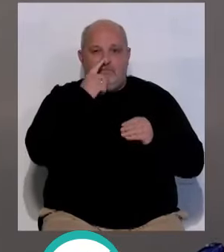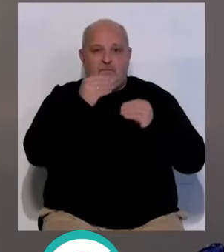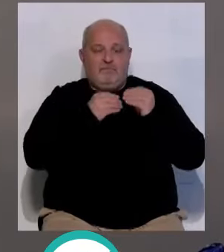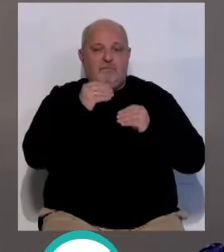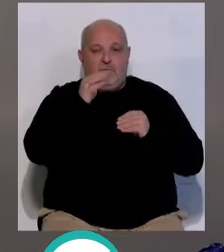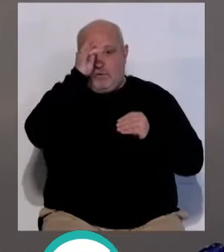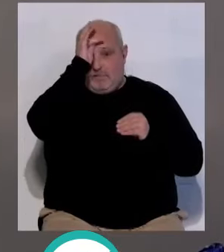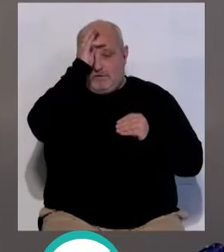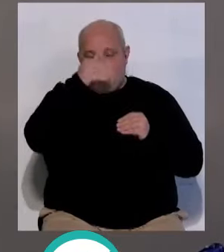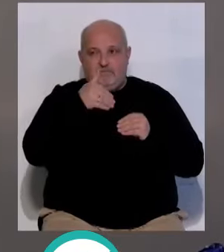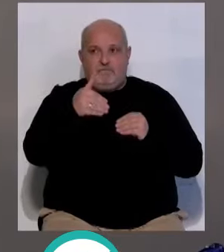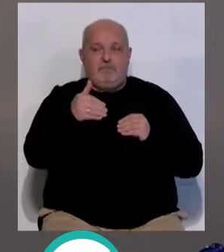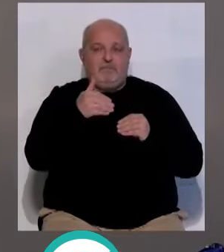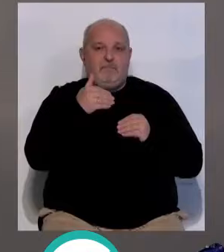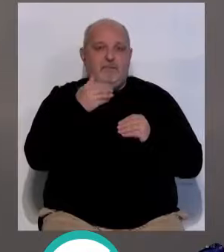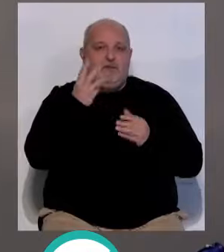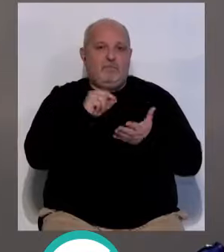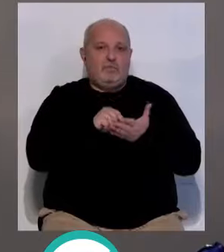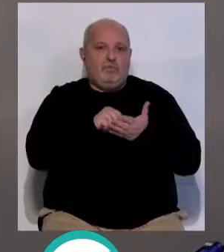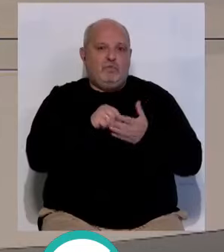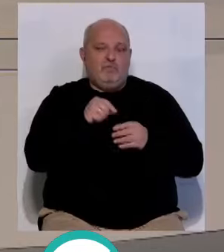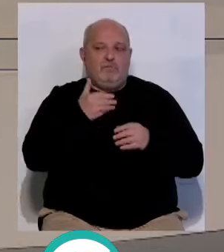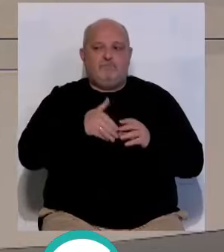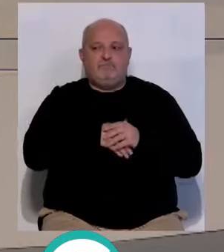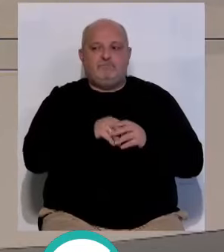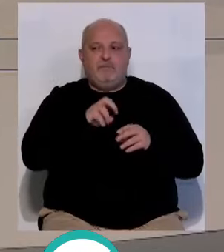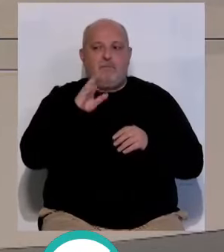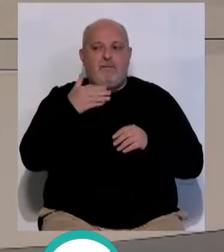domingo hay algo más que tres puntos en juego también nos acompaña Pablo Vallejo Radio Marca